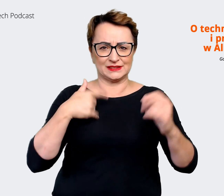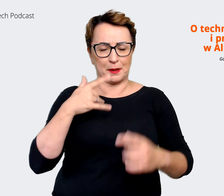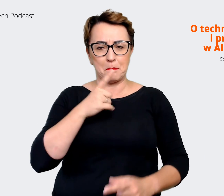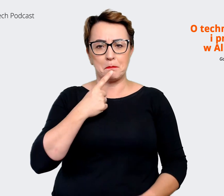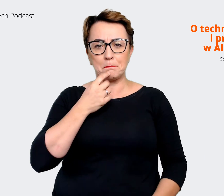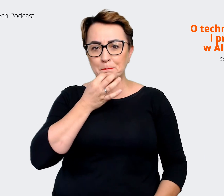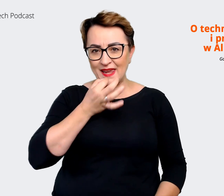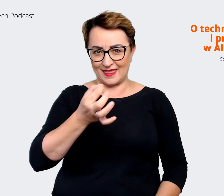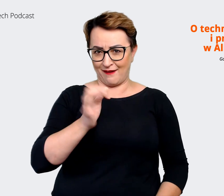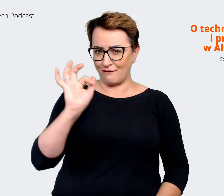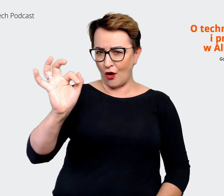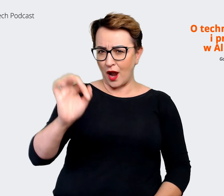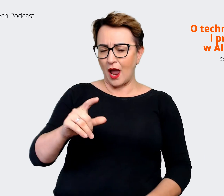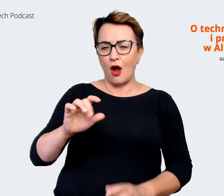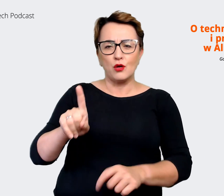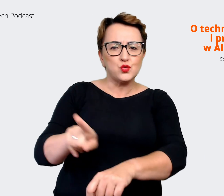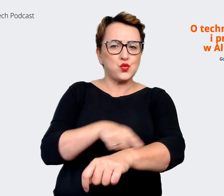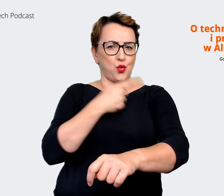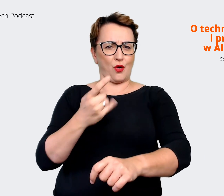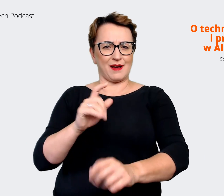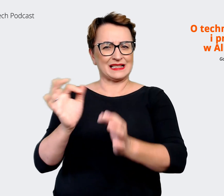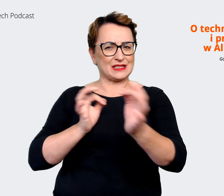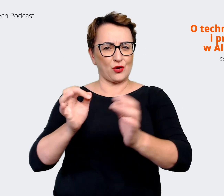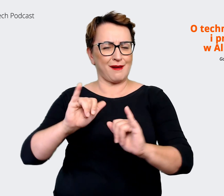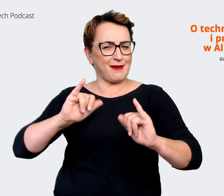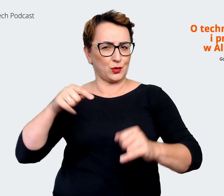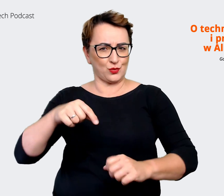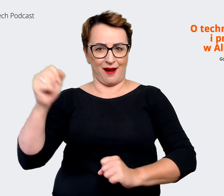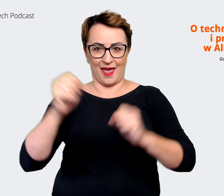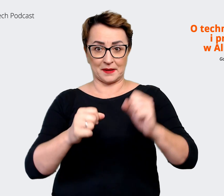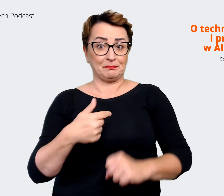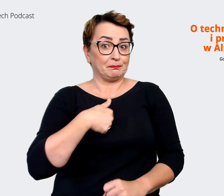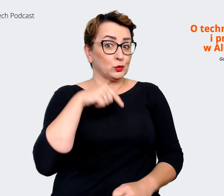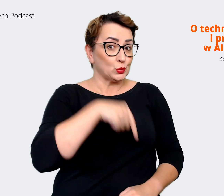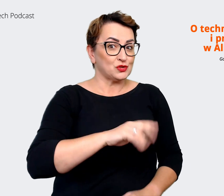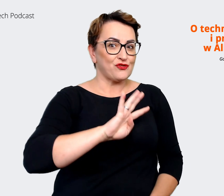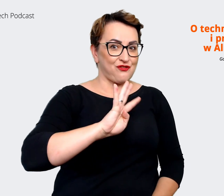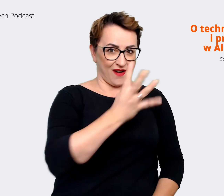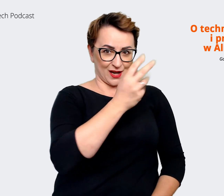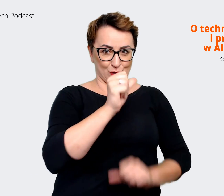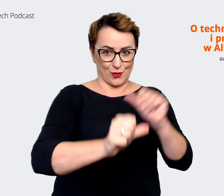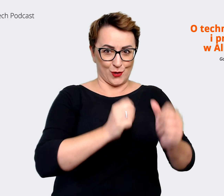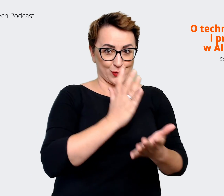długo jesteś w Allegro i jaka jest Twoja historia? Mariusz: W Allegro jestem już czwarty rok. Tak